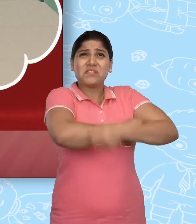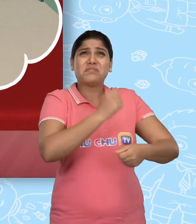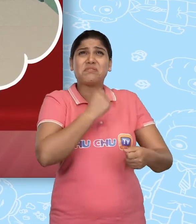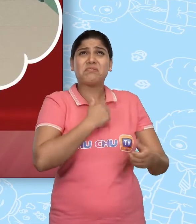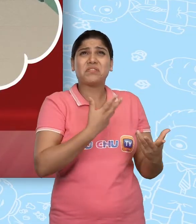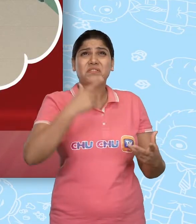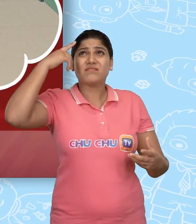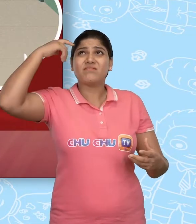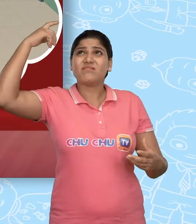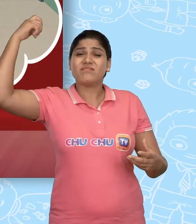आहहहह मुझे चोट लग गई।